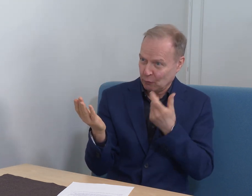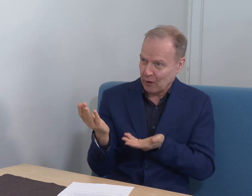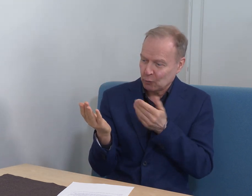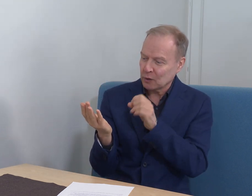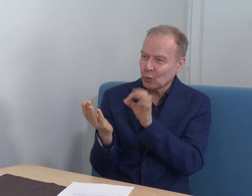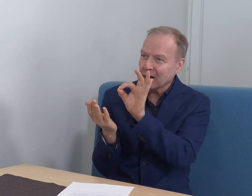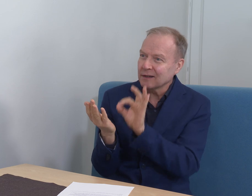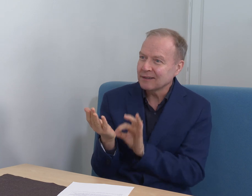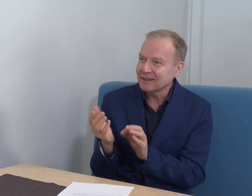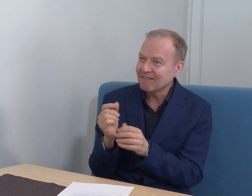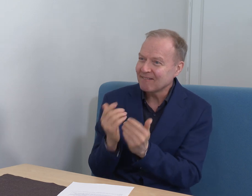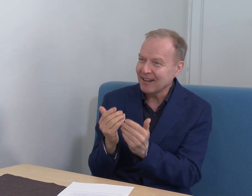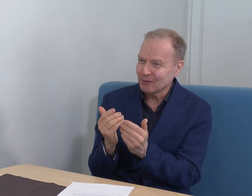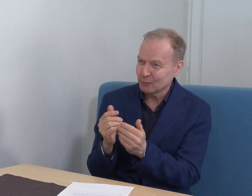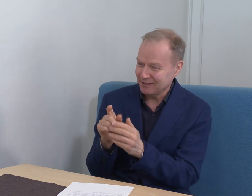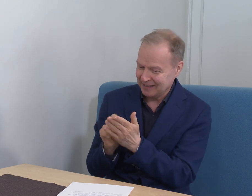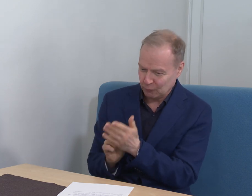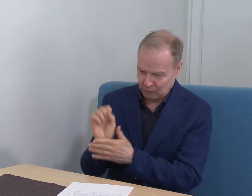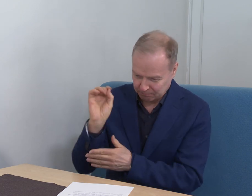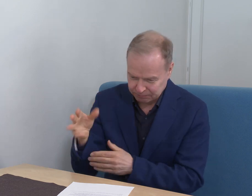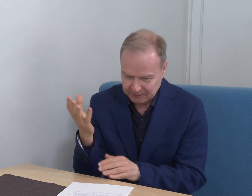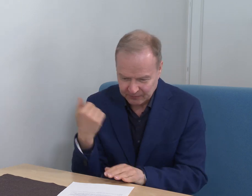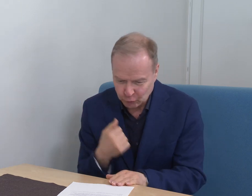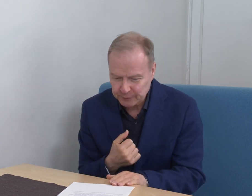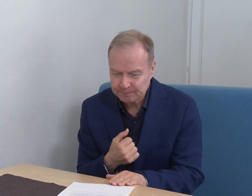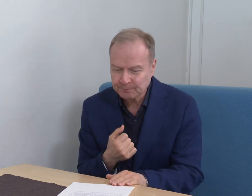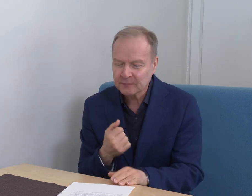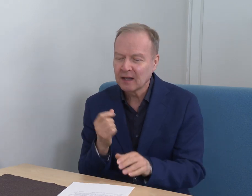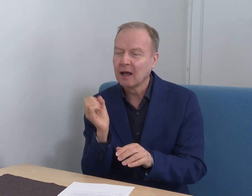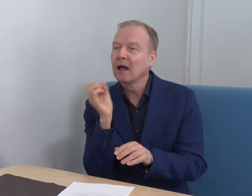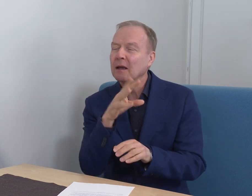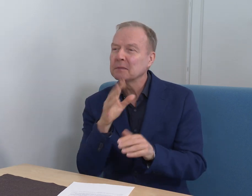Liitto voi auttaa valituksen kirjoittamisessa -